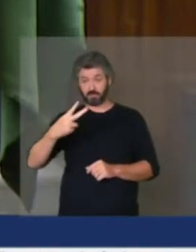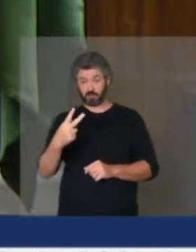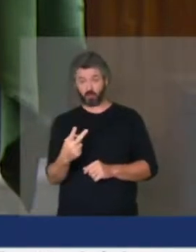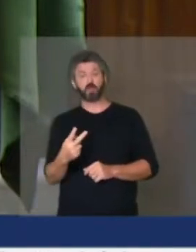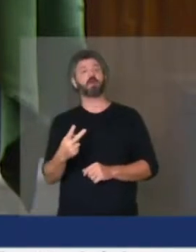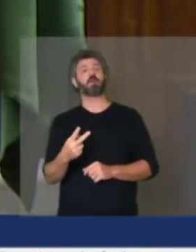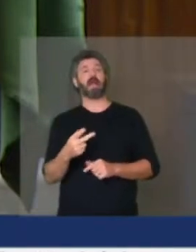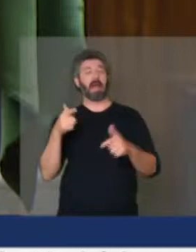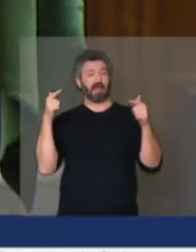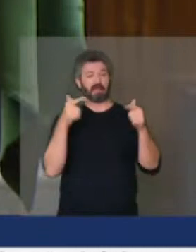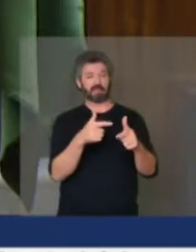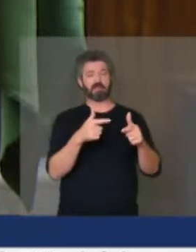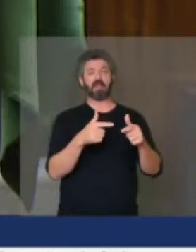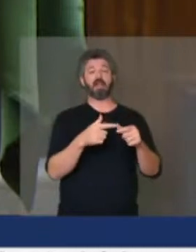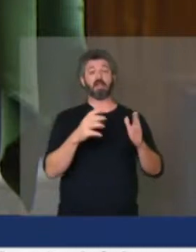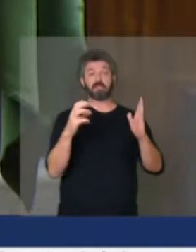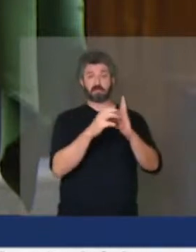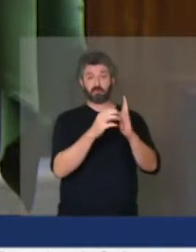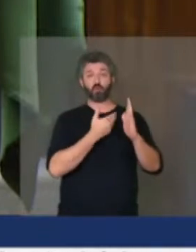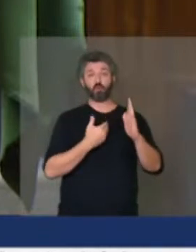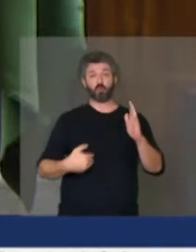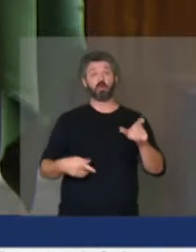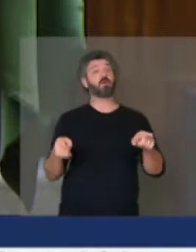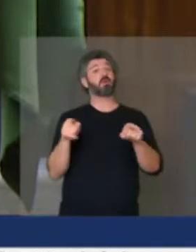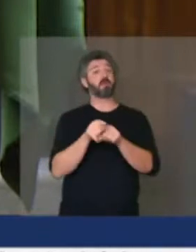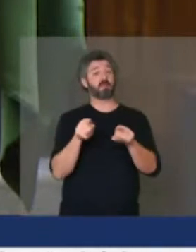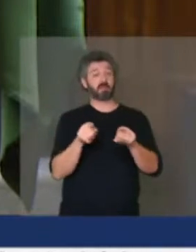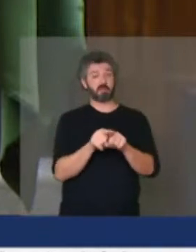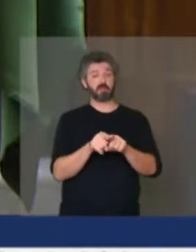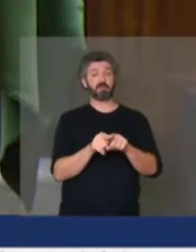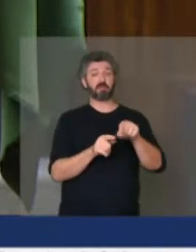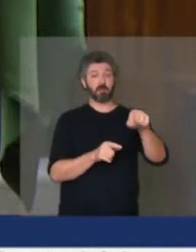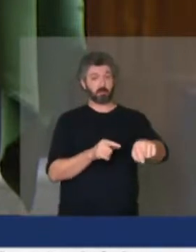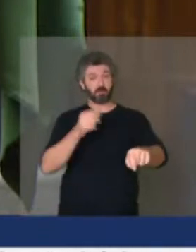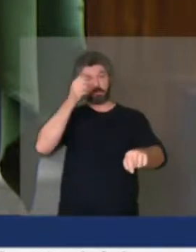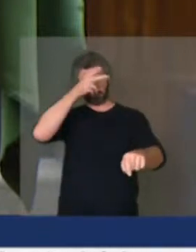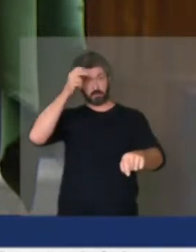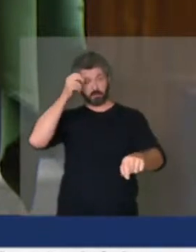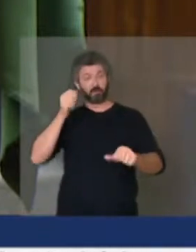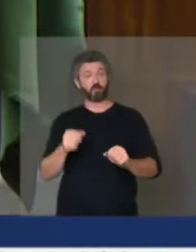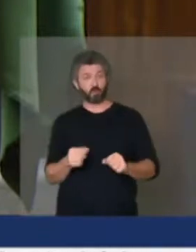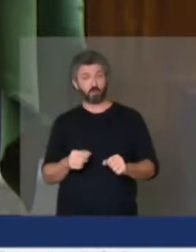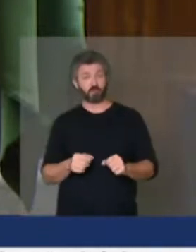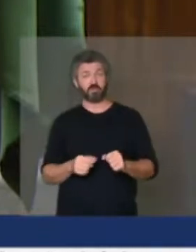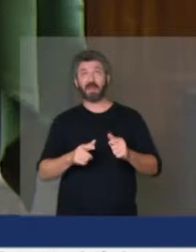ATACARÁ, FUNDAMENTALMENTE, SERVIDORES MUNICIPAIS. QUE SÃO A MAIORIA DOS SERVIDORES NO NOSSO PAÍS QUE ENFRENTA